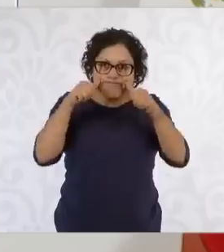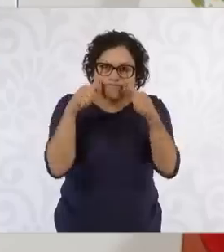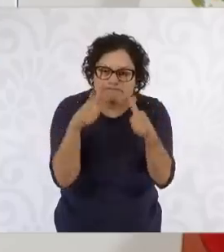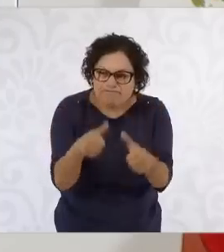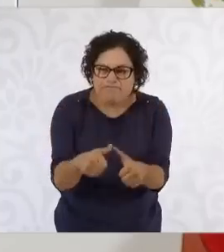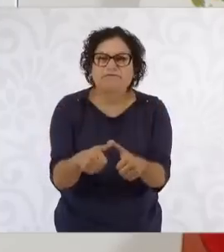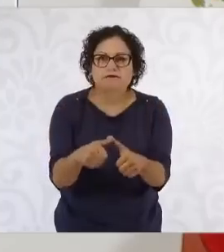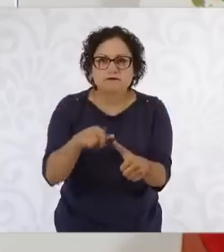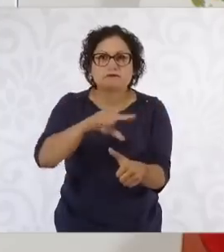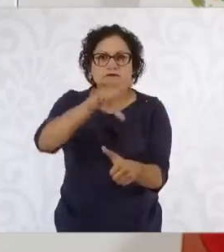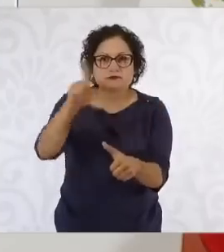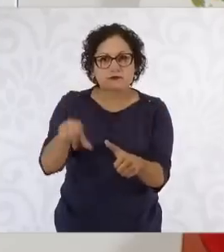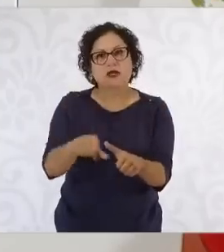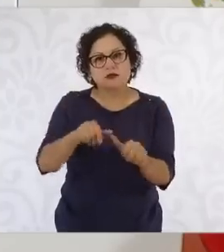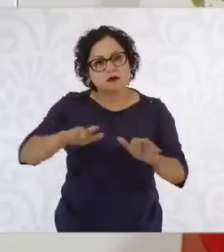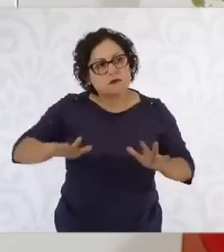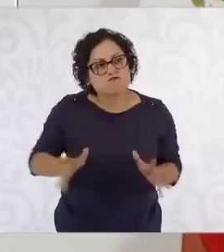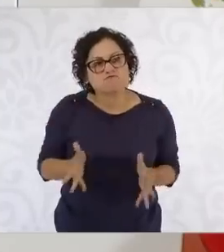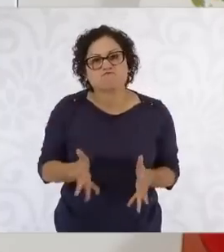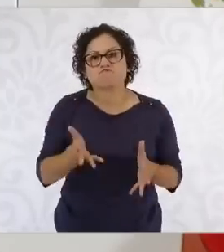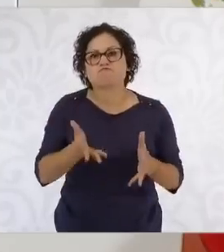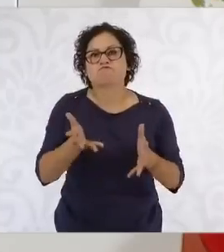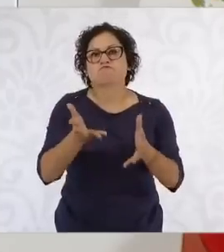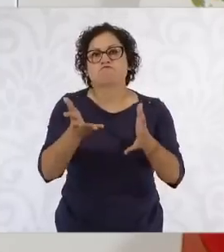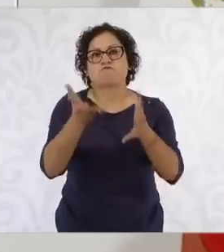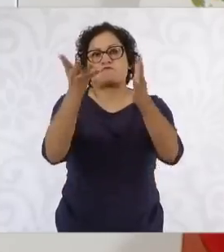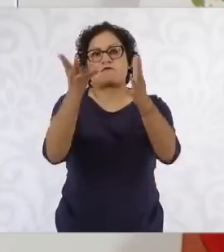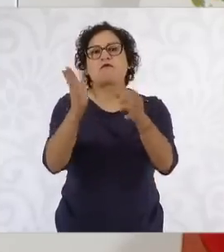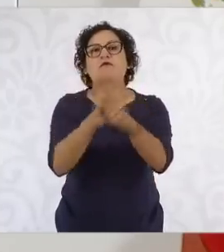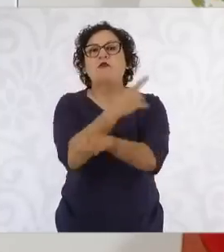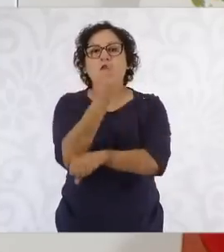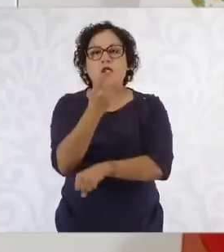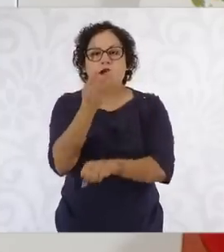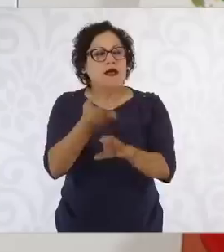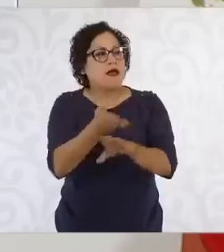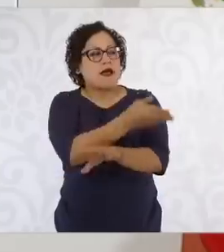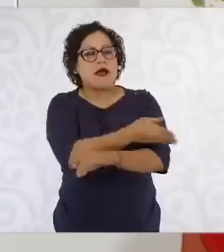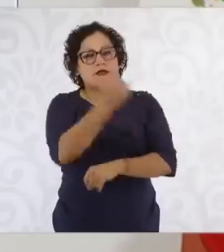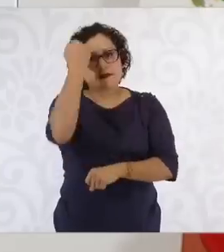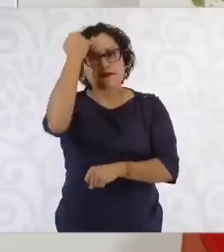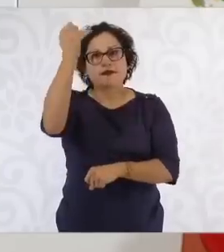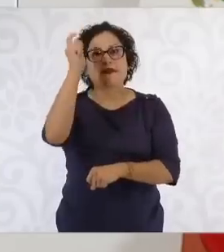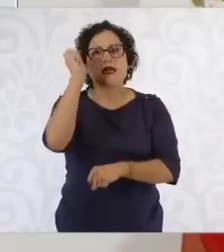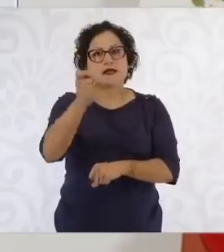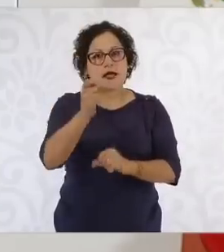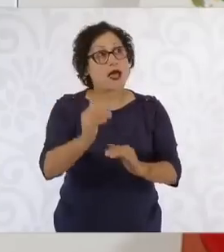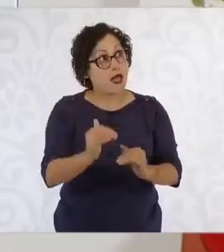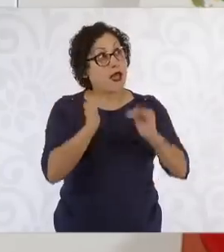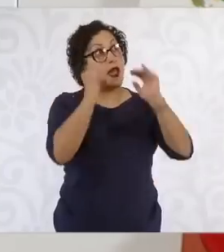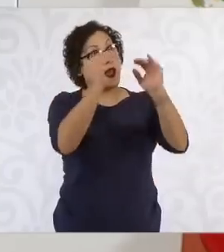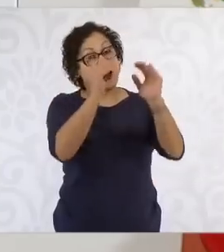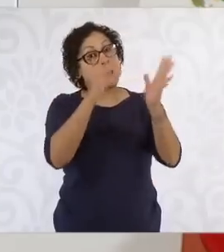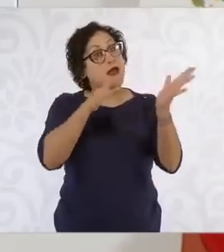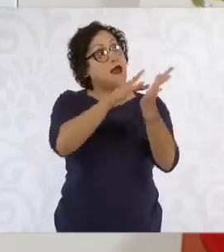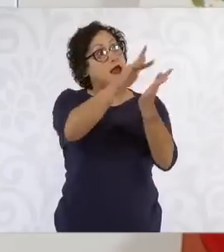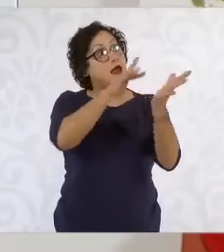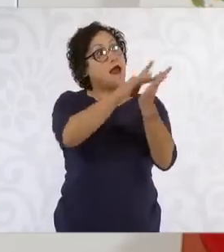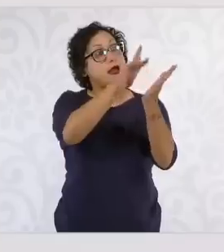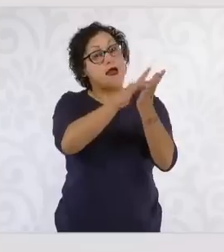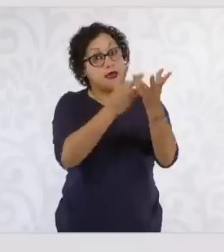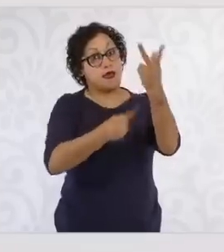que si riegas arriba va a gotear abajo demostró que es se demostró que es falsa entonces para